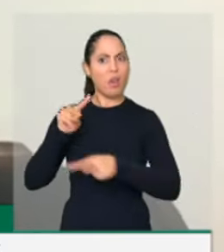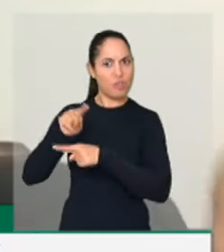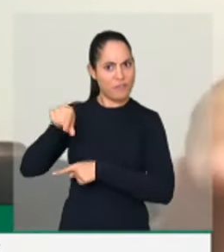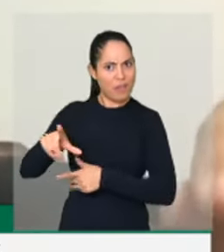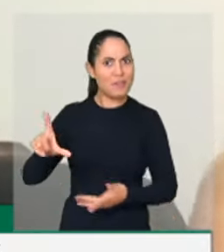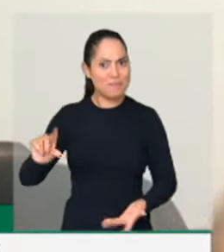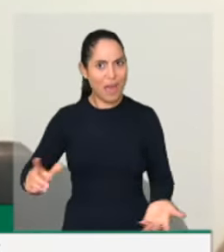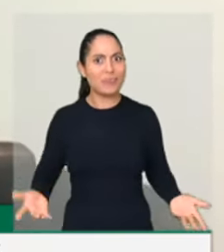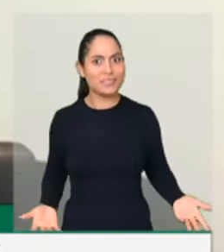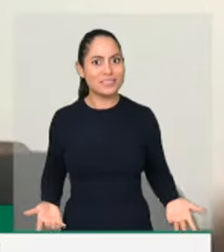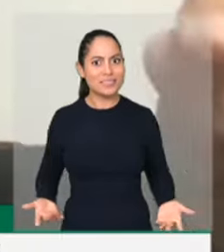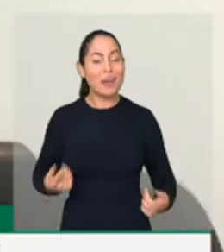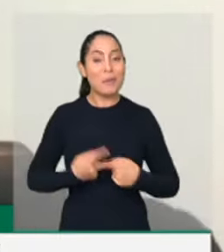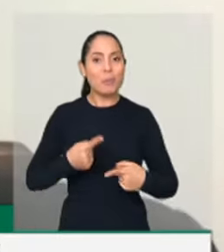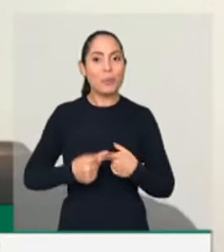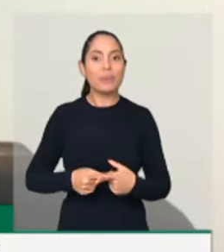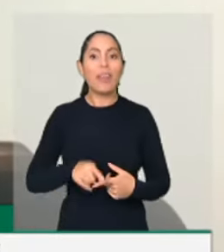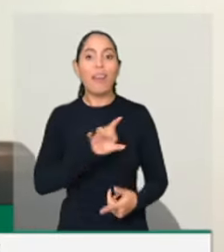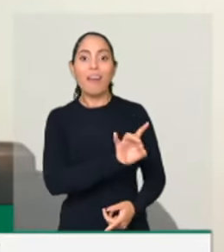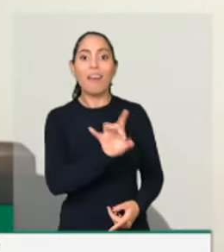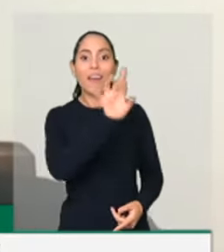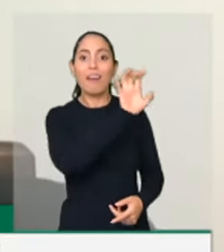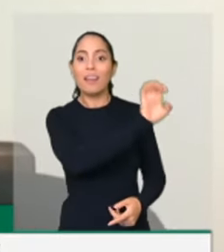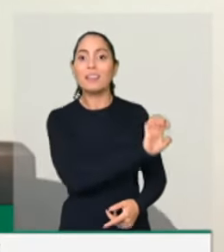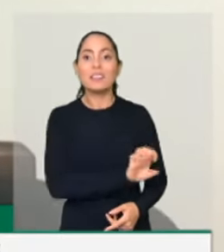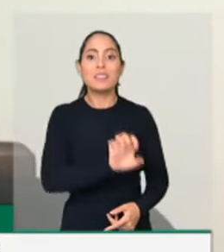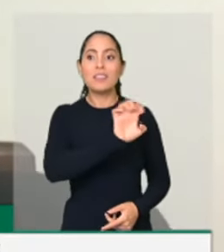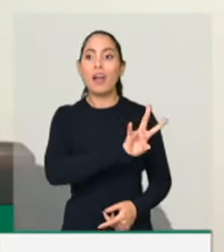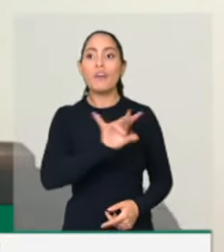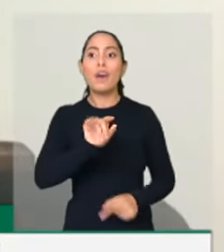DE DIÁRIAS DE UTI... DE INSUMOS QUE DE TUDO O QUE FOI NECESSÁRIO. BOM.... HÁ COMO NEGOCIAR NÃO HÁ NENHUMA